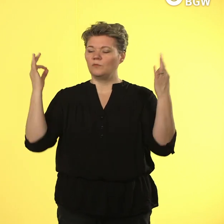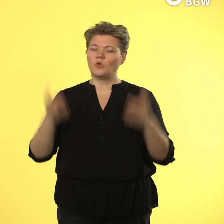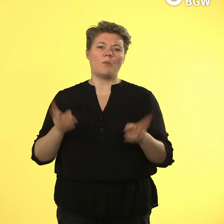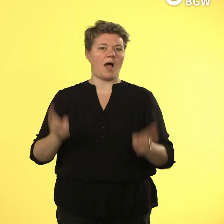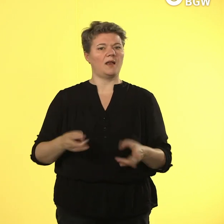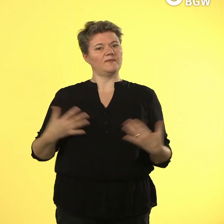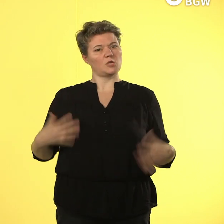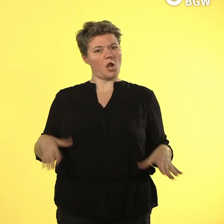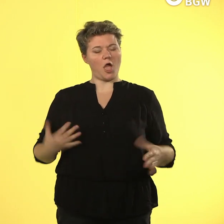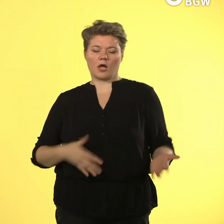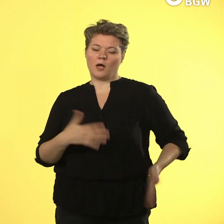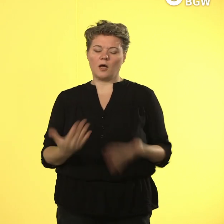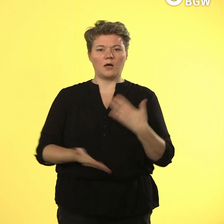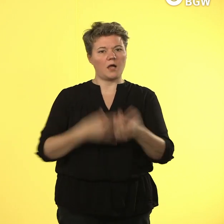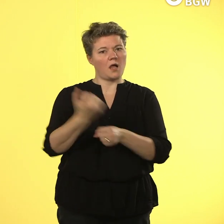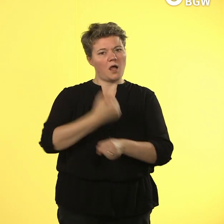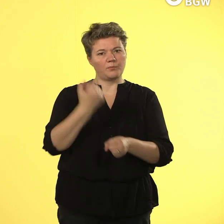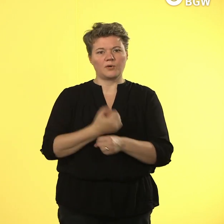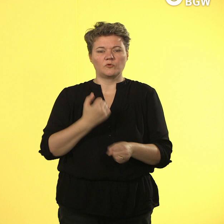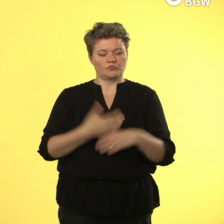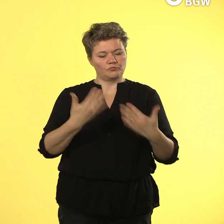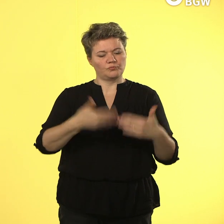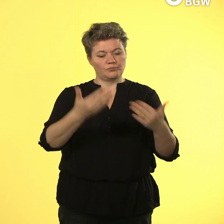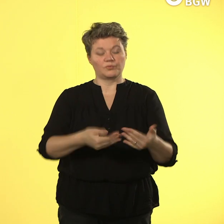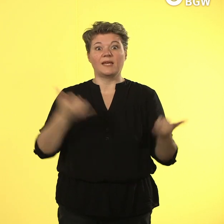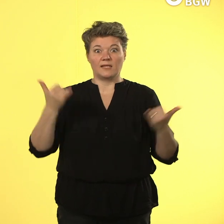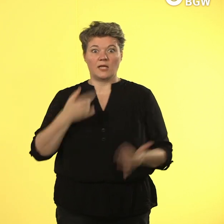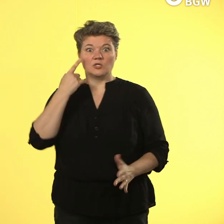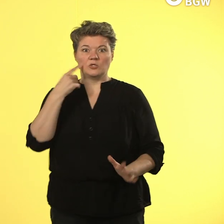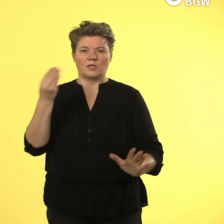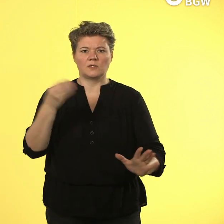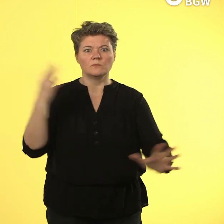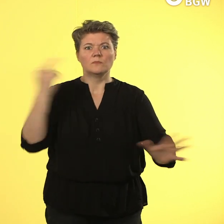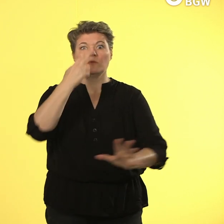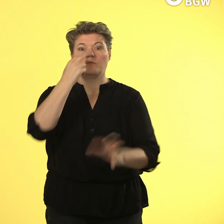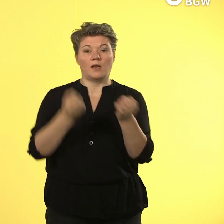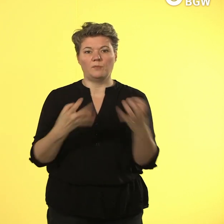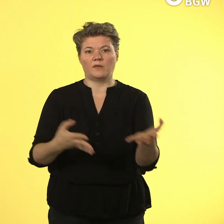Und der Stress wird größer. Wir geraten an Dienst- besprechungen aneinander,